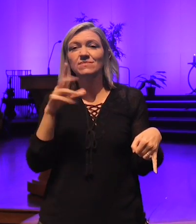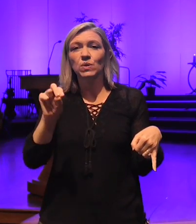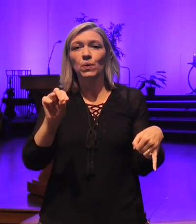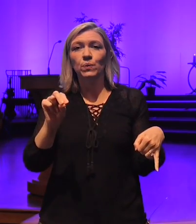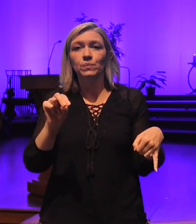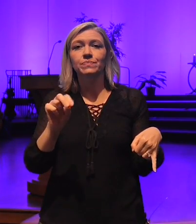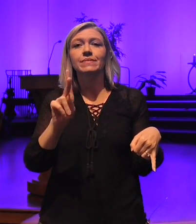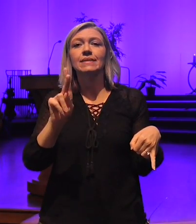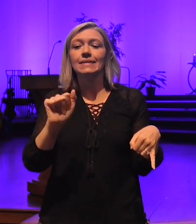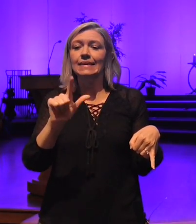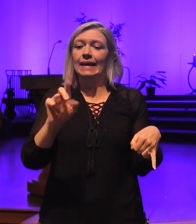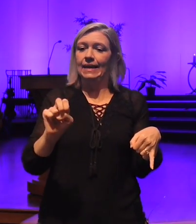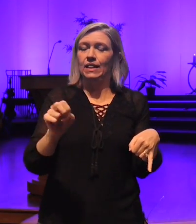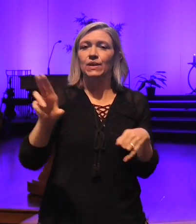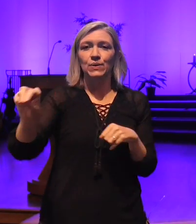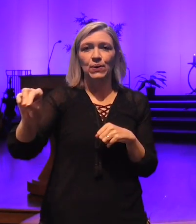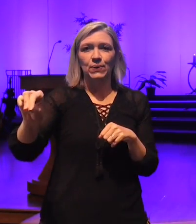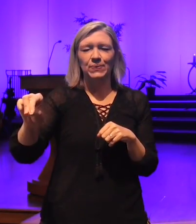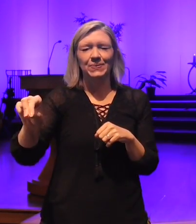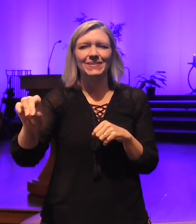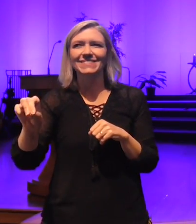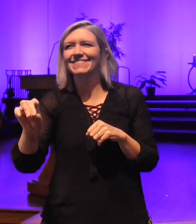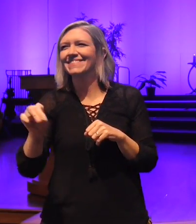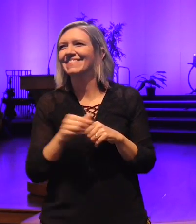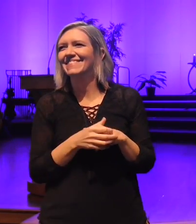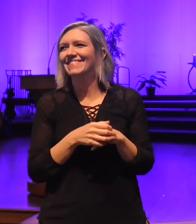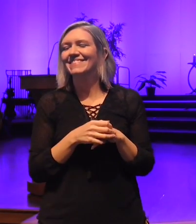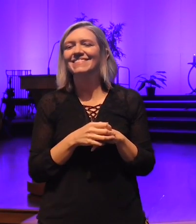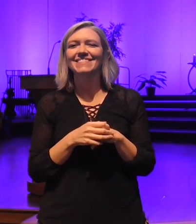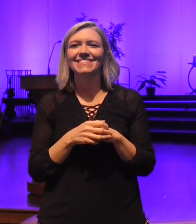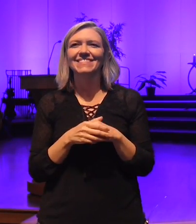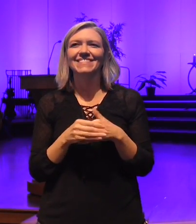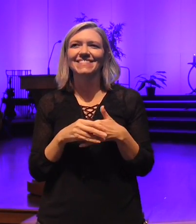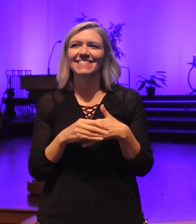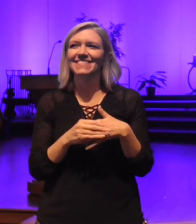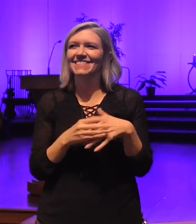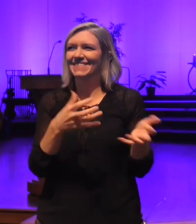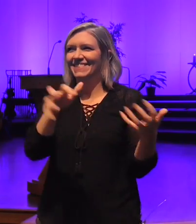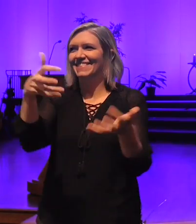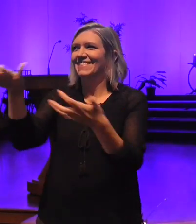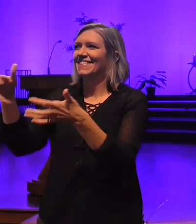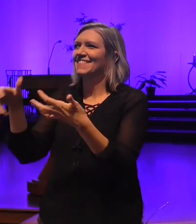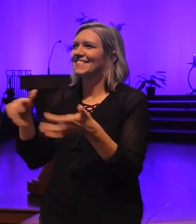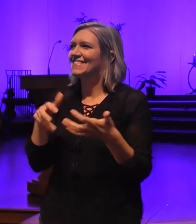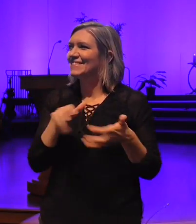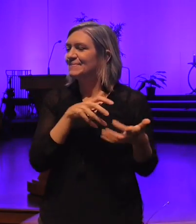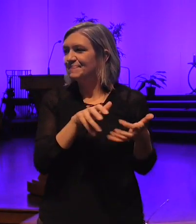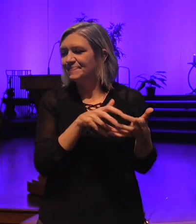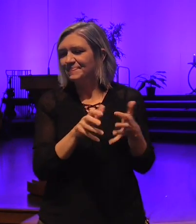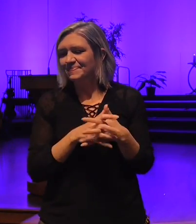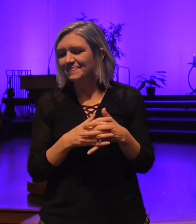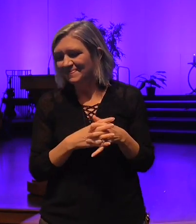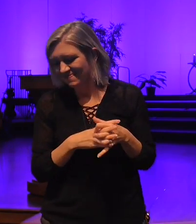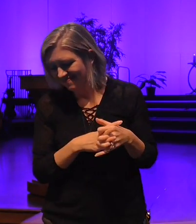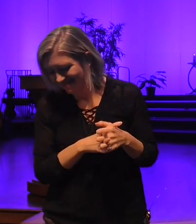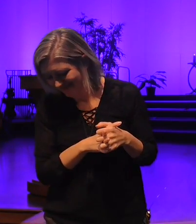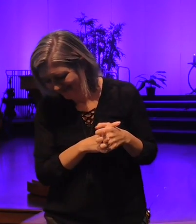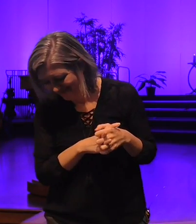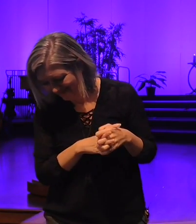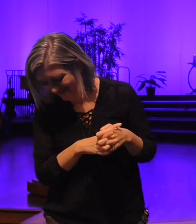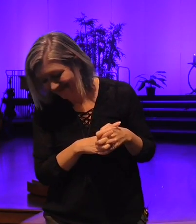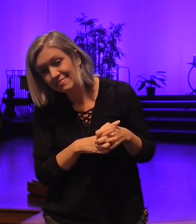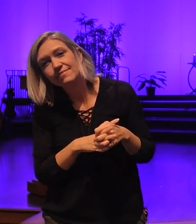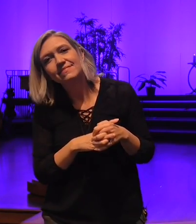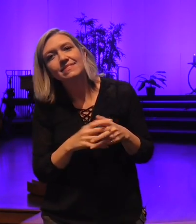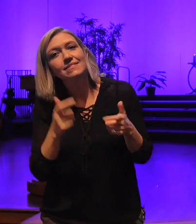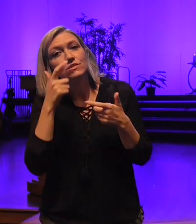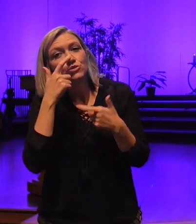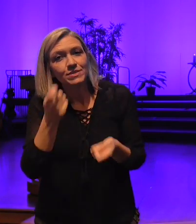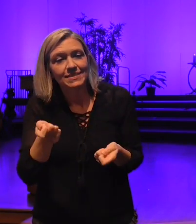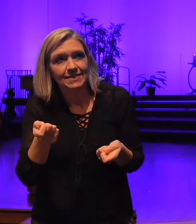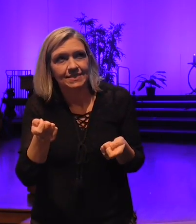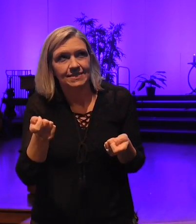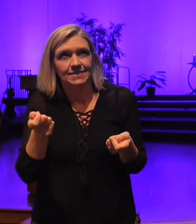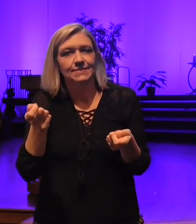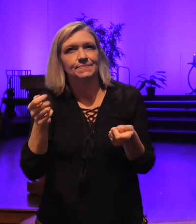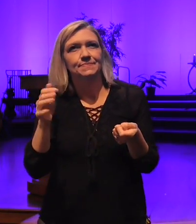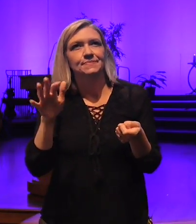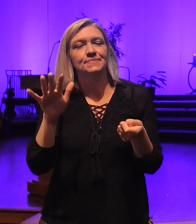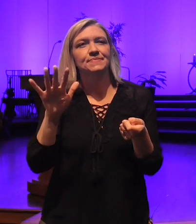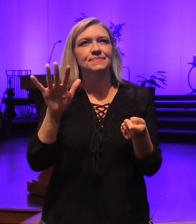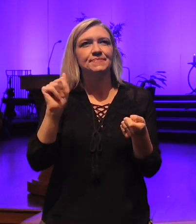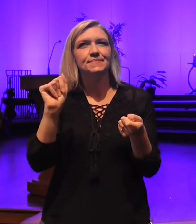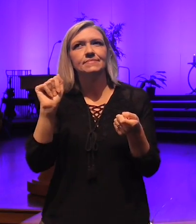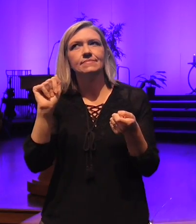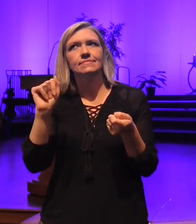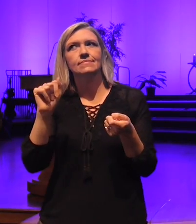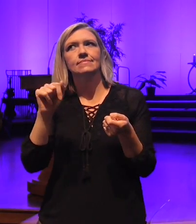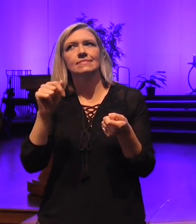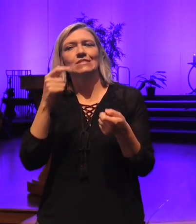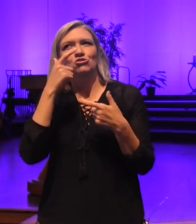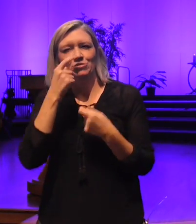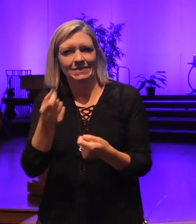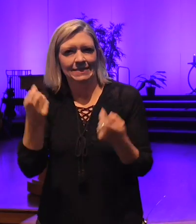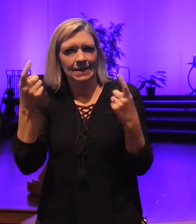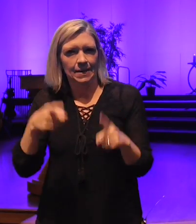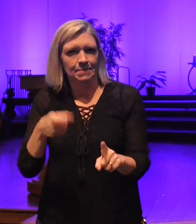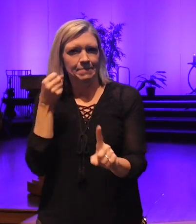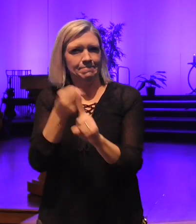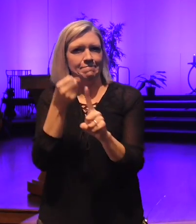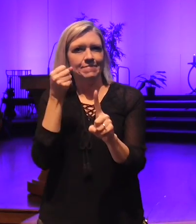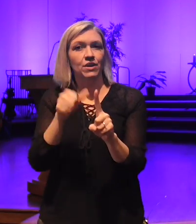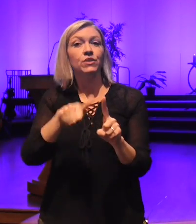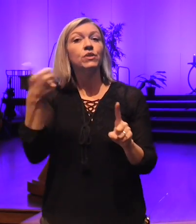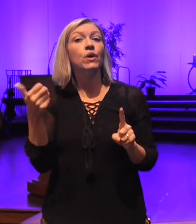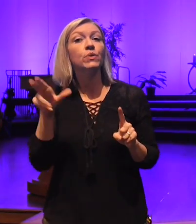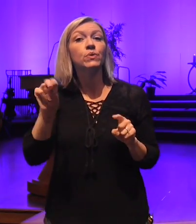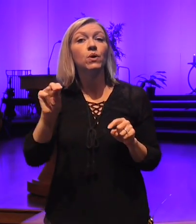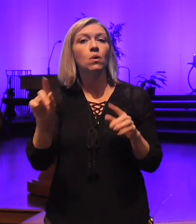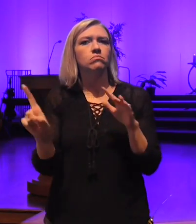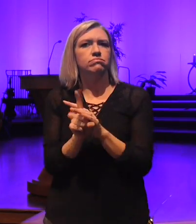no, es interesante por casualidad U otro no apareció en mi vida la semana pasada y